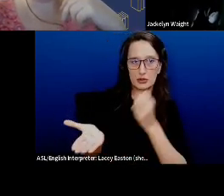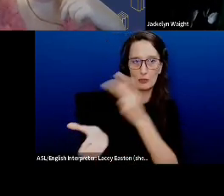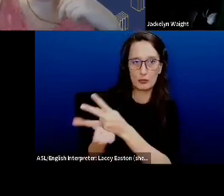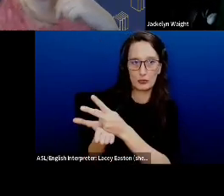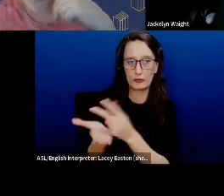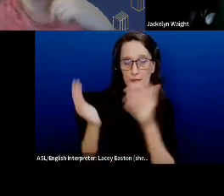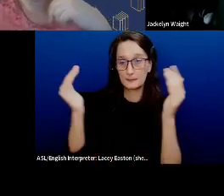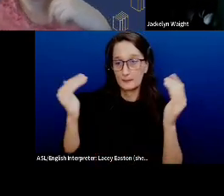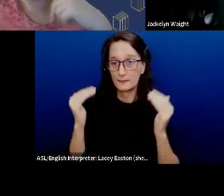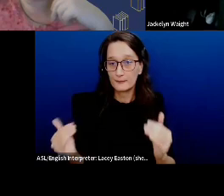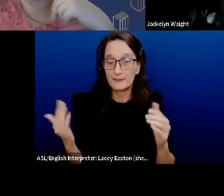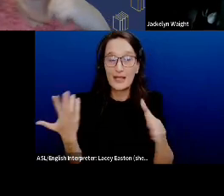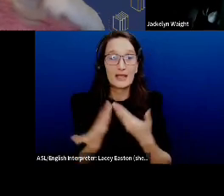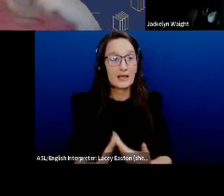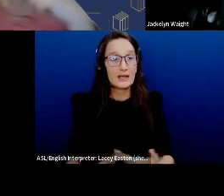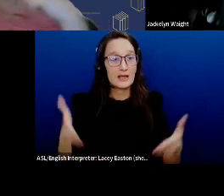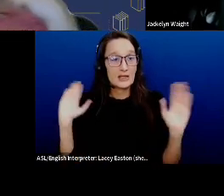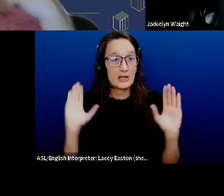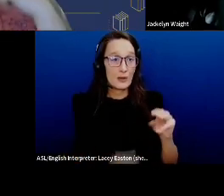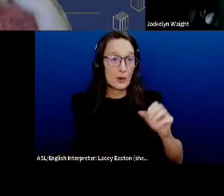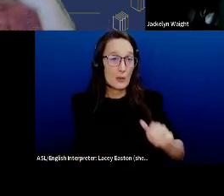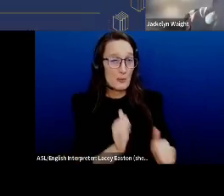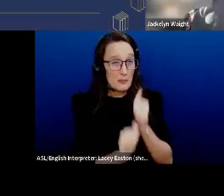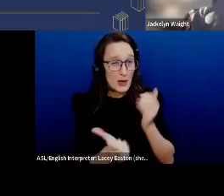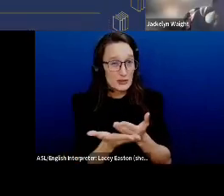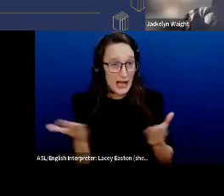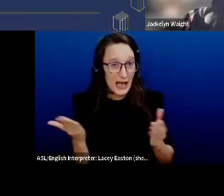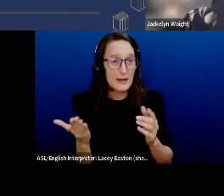En general, la mayoría de los elementos deben ser adoptados por la junta estatal